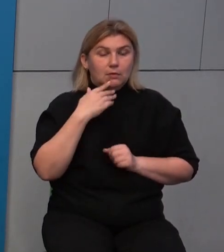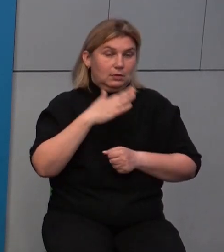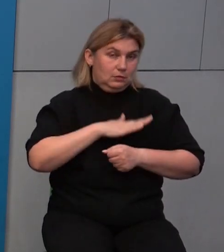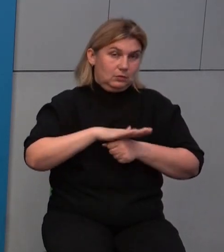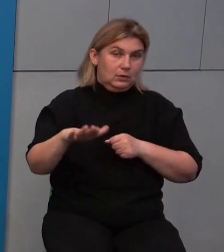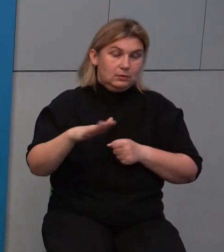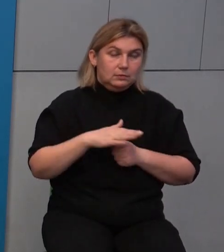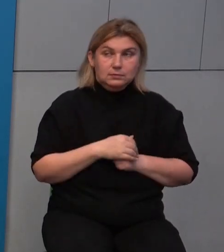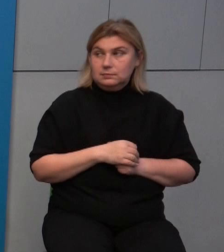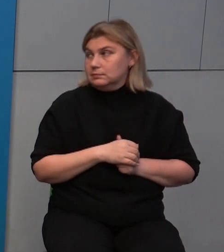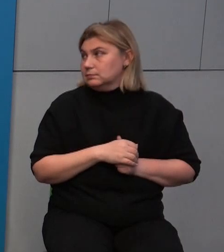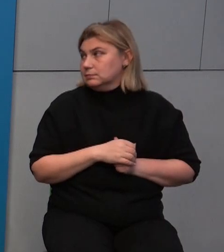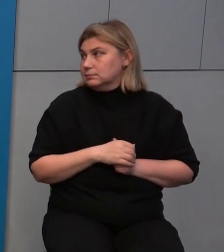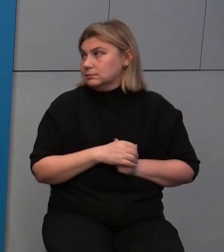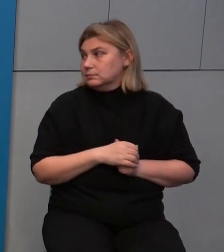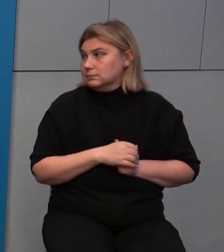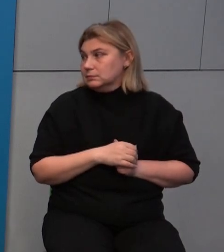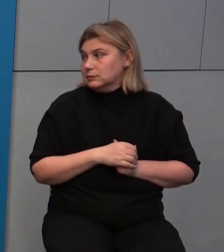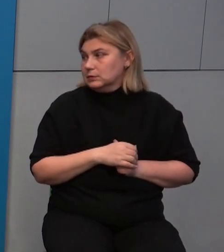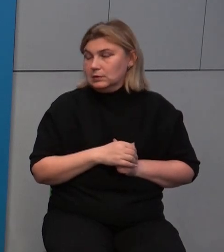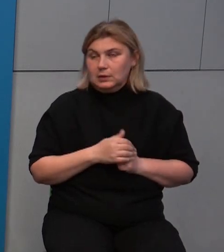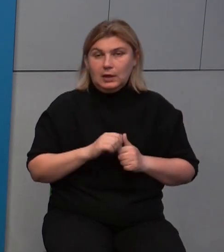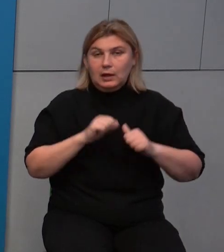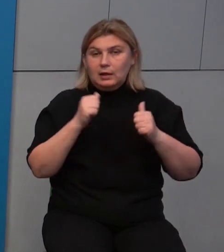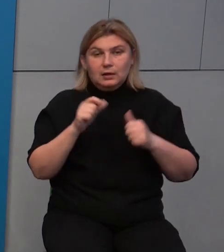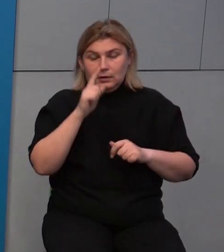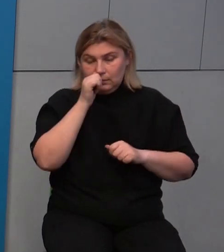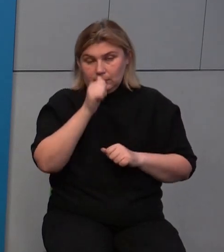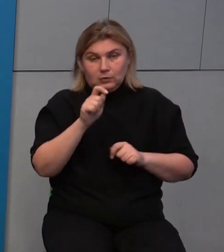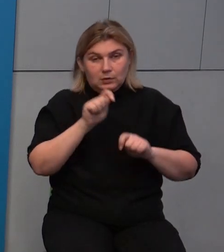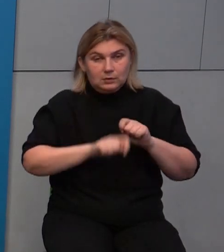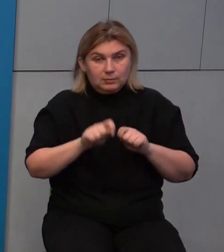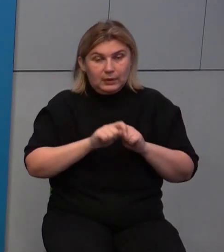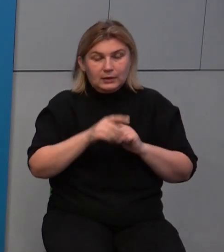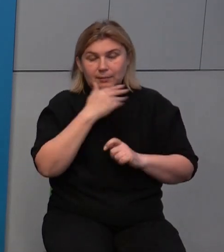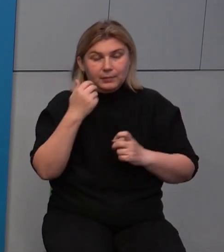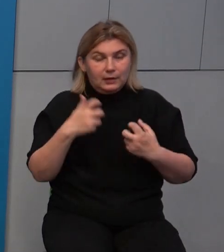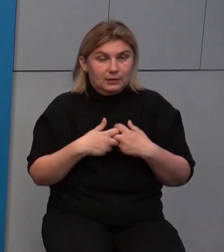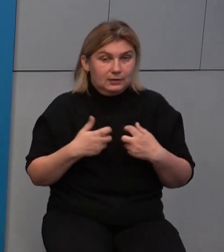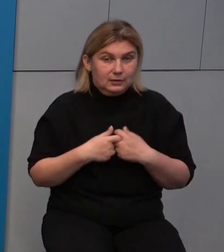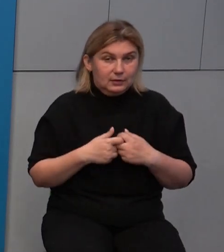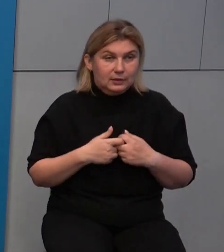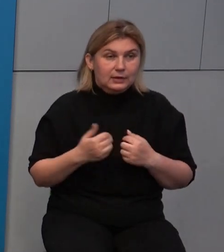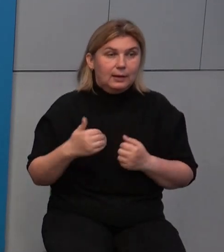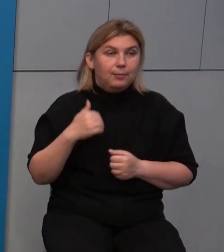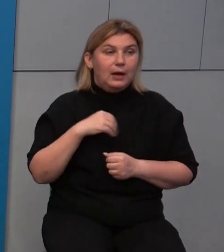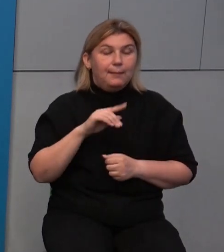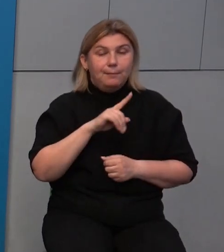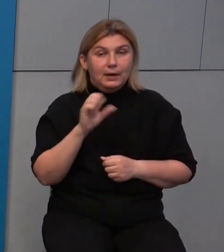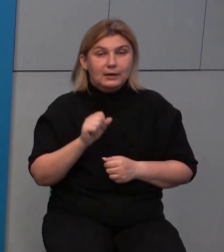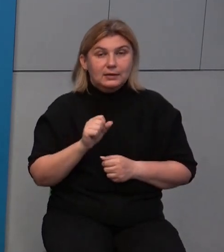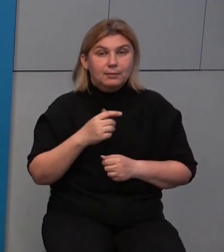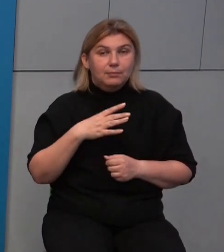Tylko jakoś on nie był w stanie tego zweryfikować. Nie miał Internetu, nigdzie nie było baz danych, była żelazna kurtyna,